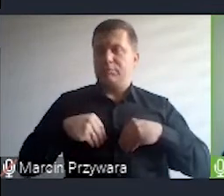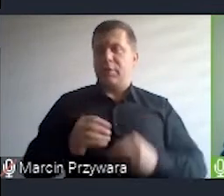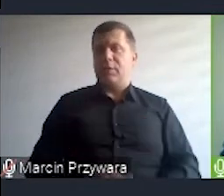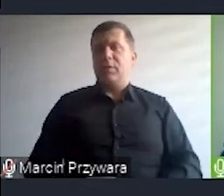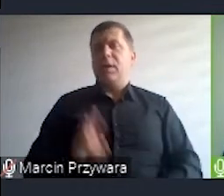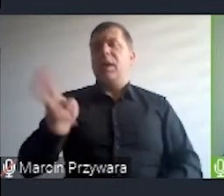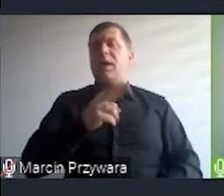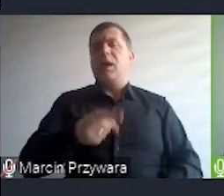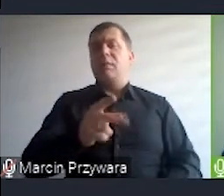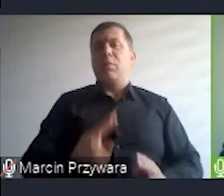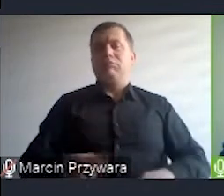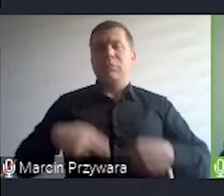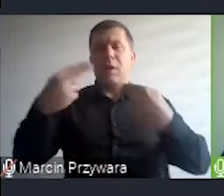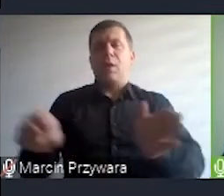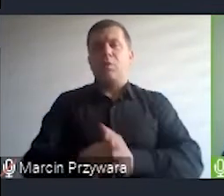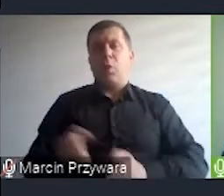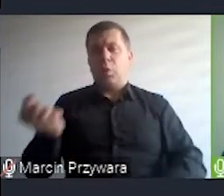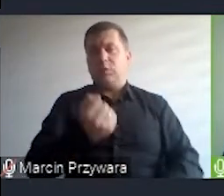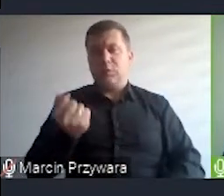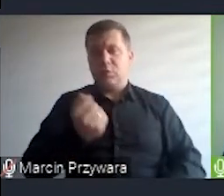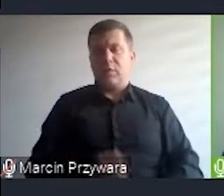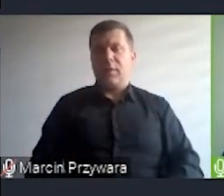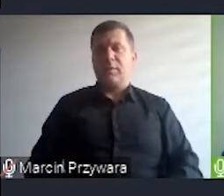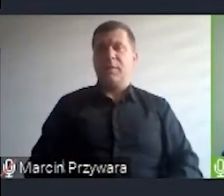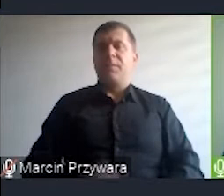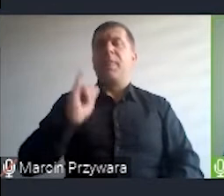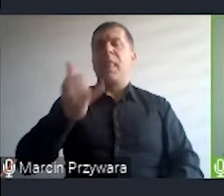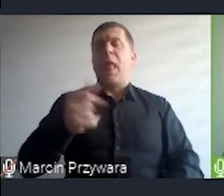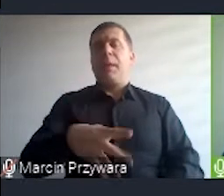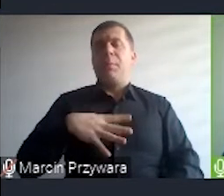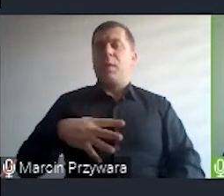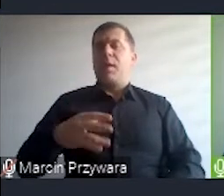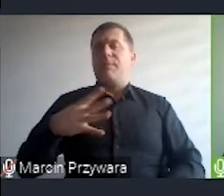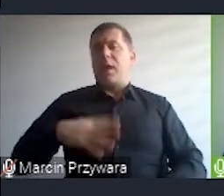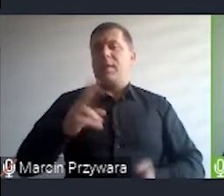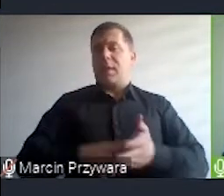kiedy on został przekazany do użytkowania i jakiej był wartości na początku